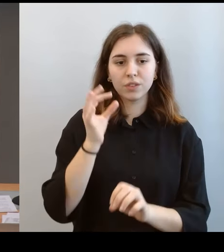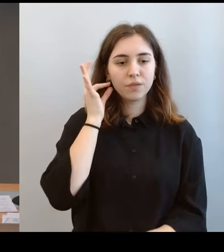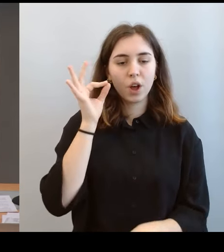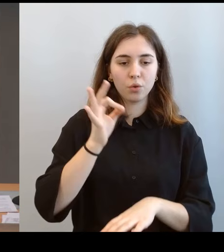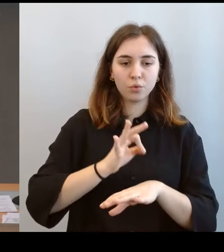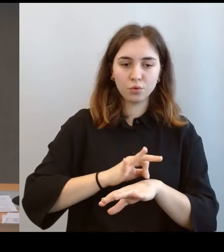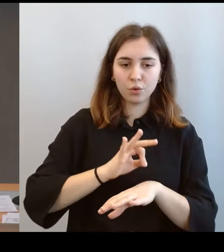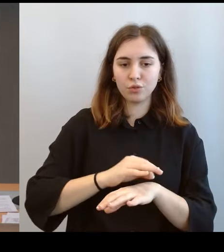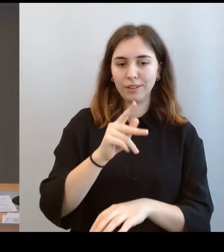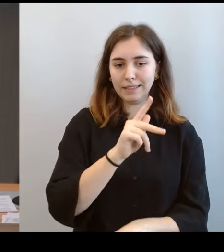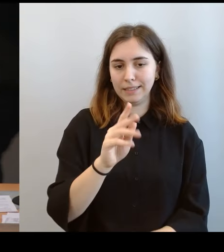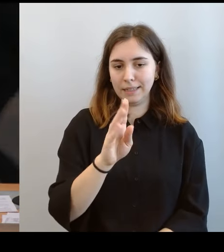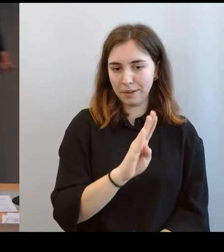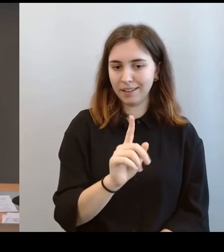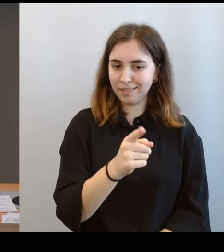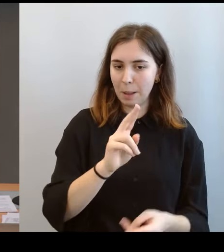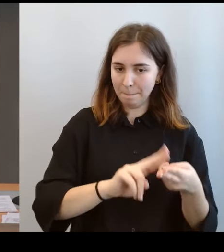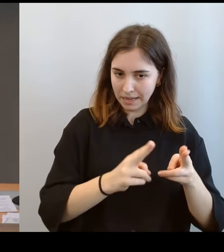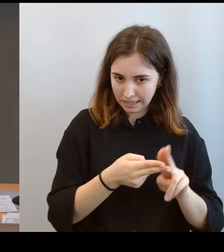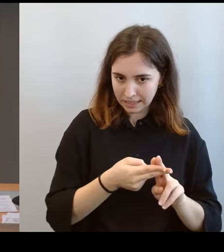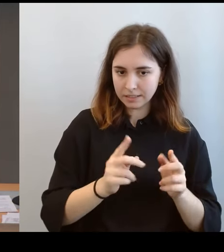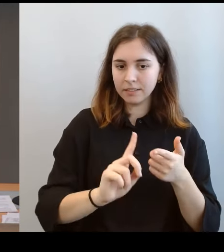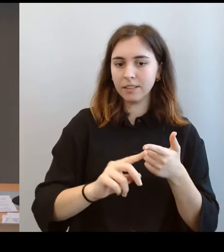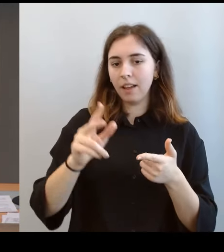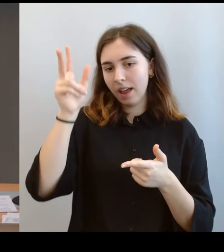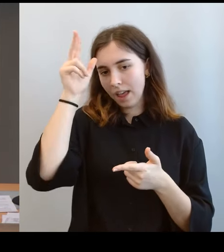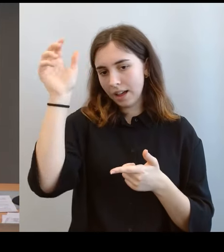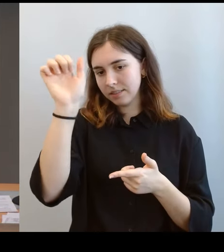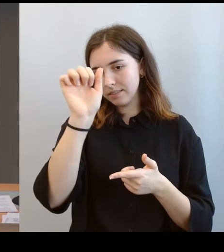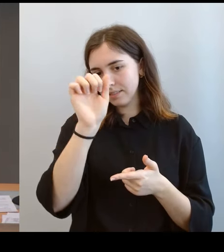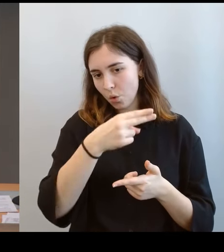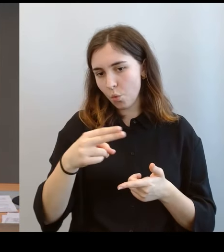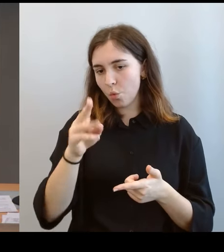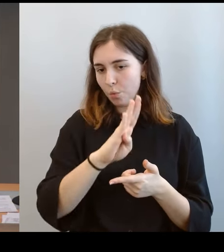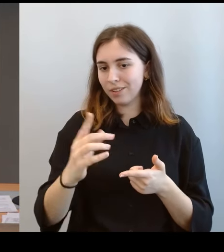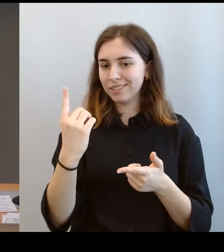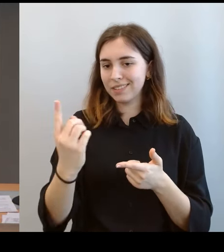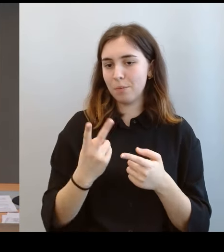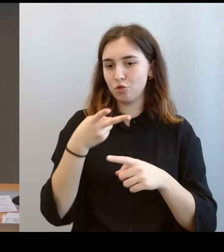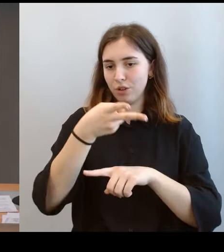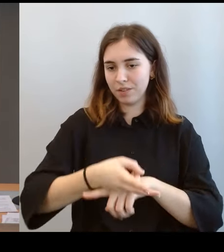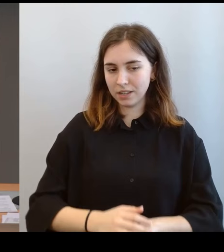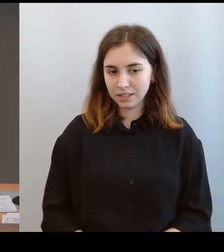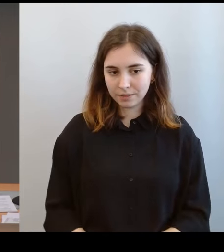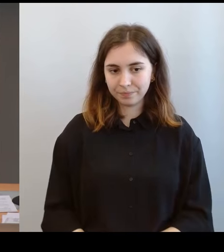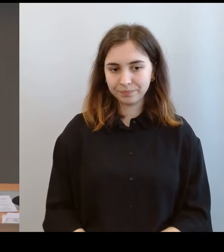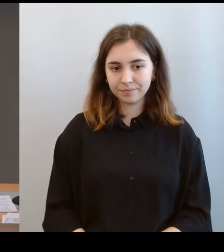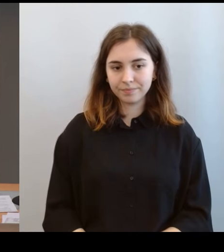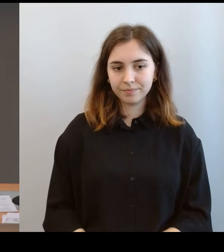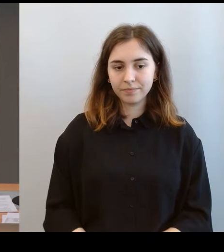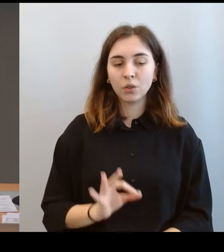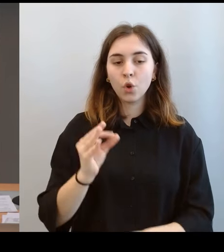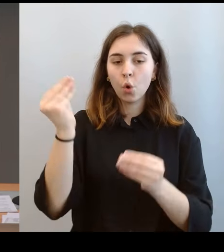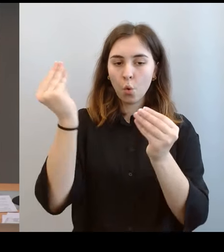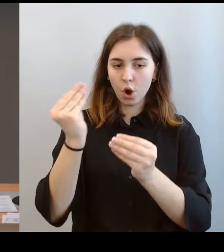Hugh Bronson als stellvertretendes Mitglied für das Kuratorium der Landeszentrale für politische Bildung, Herrn Abgeordneten